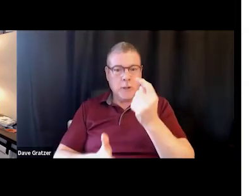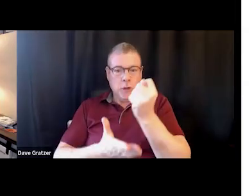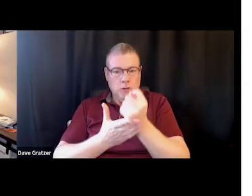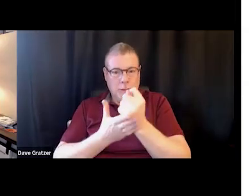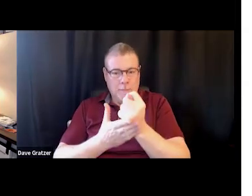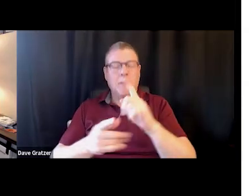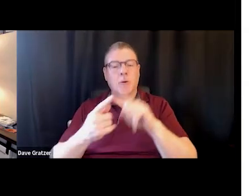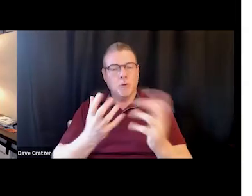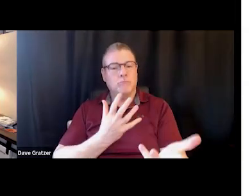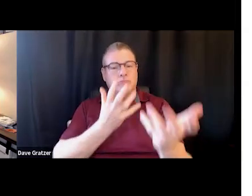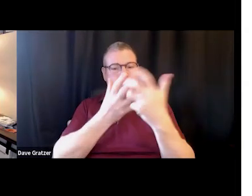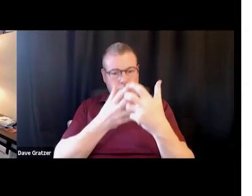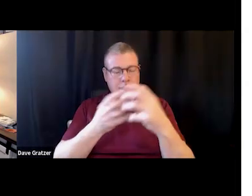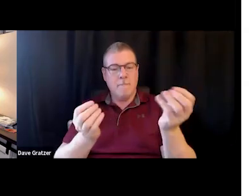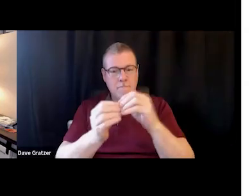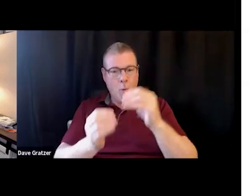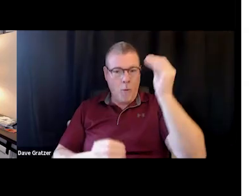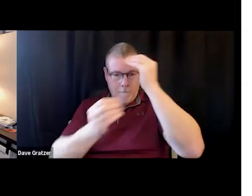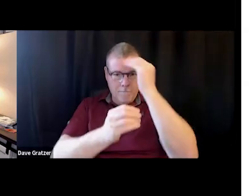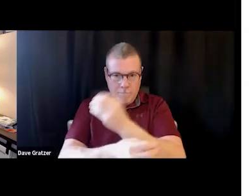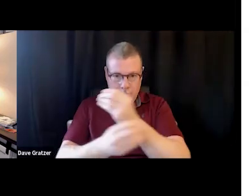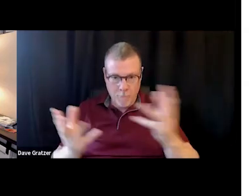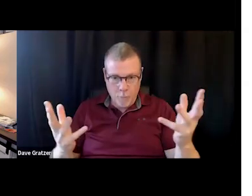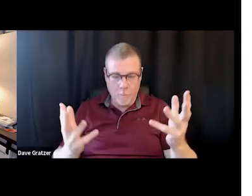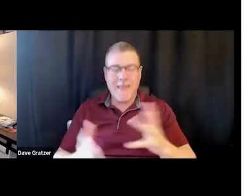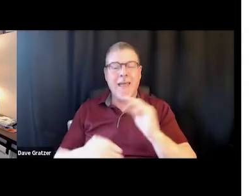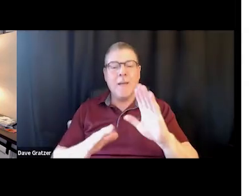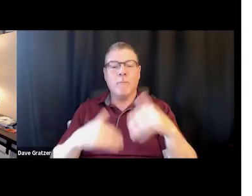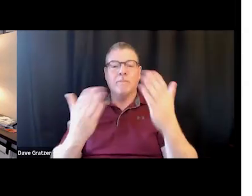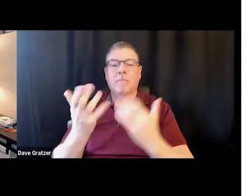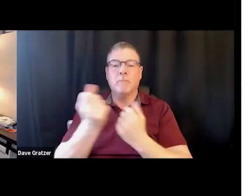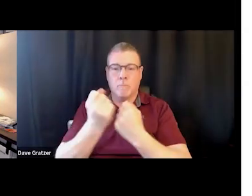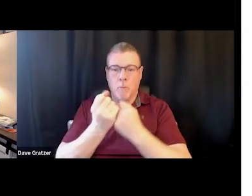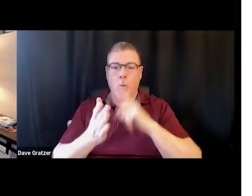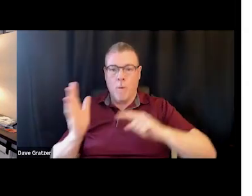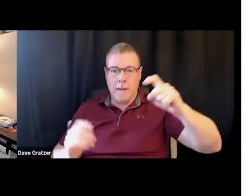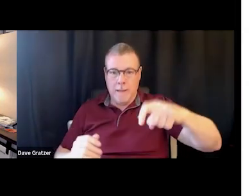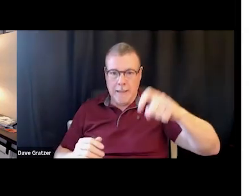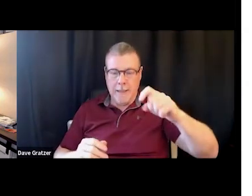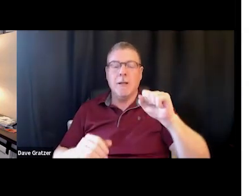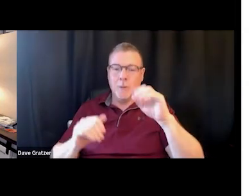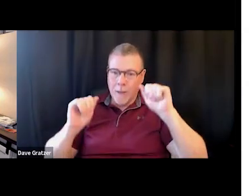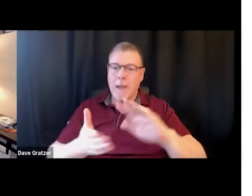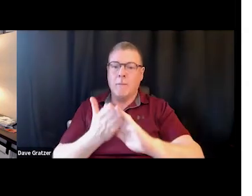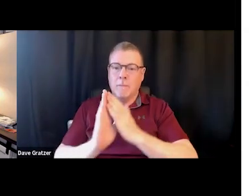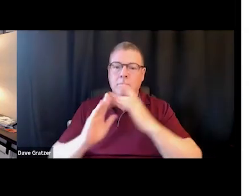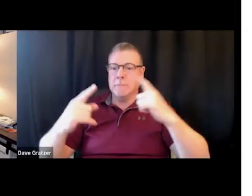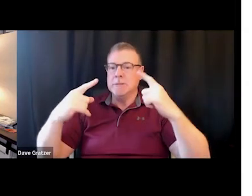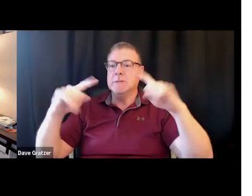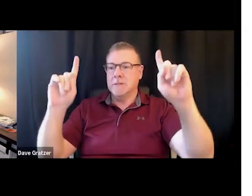para estar informados sobre lesiones cerebrales y proporcionarles los apoyos que necesitan para que puedan tener éxito sin importar el sistema.